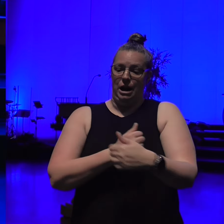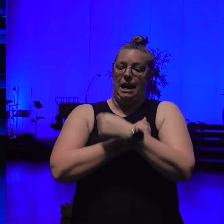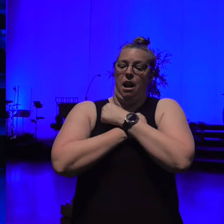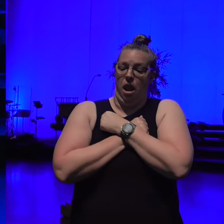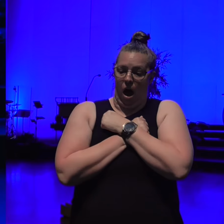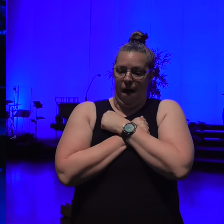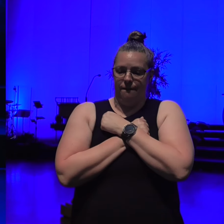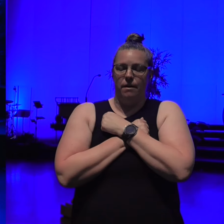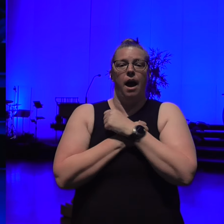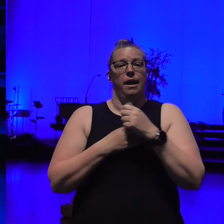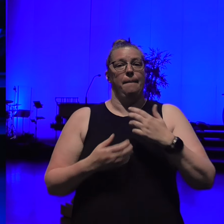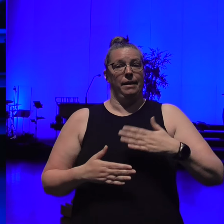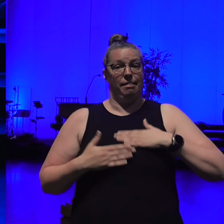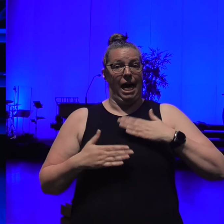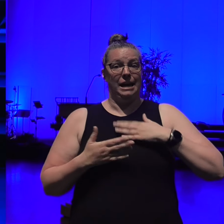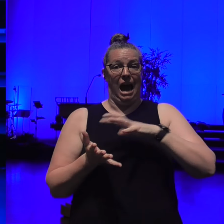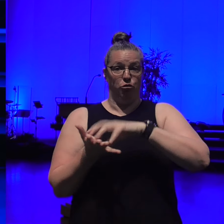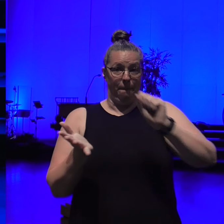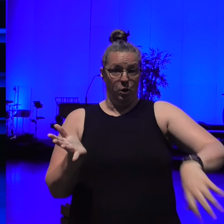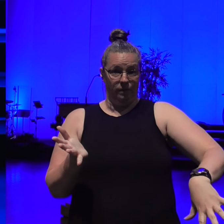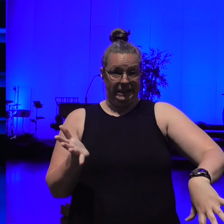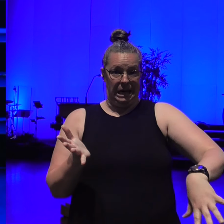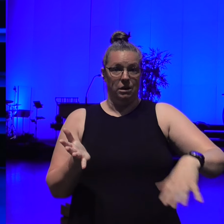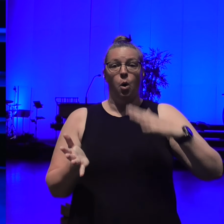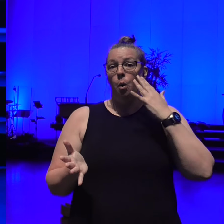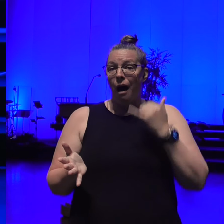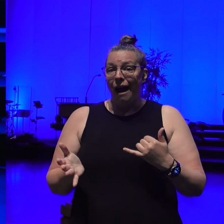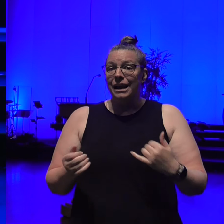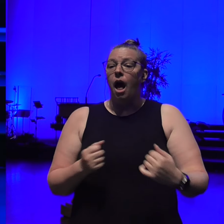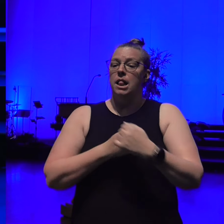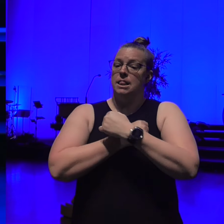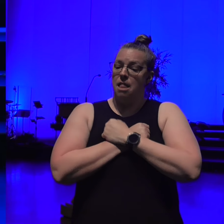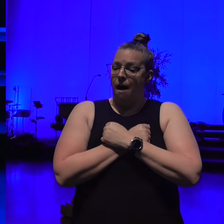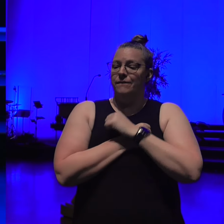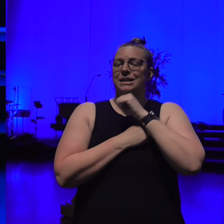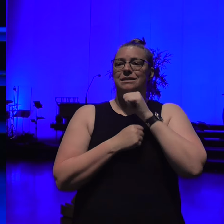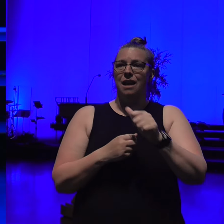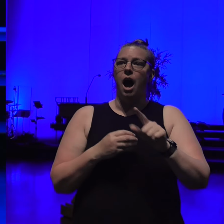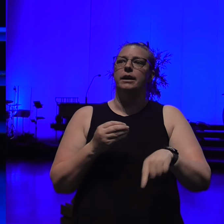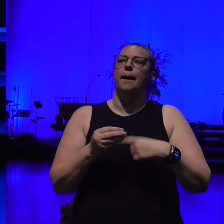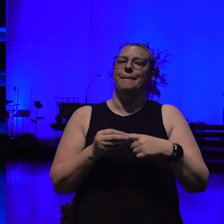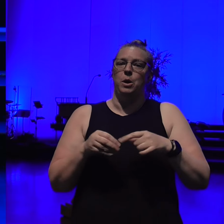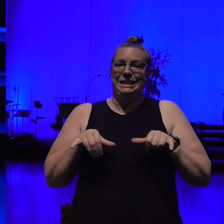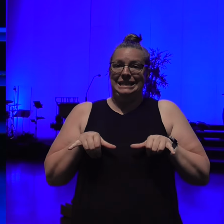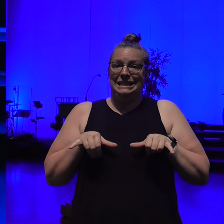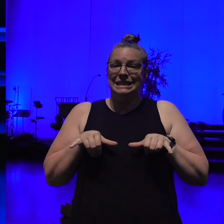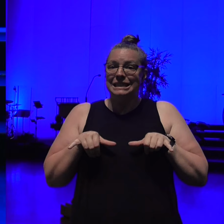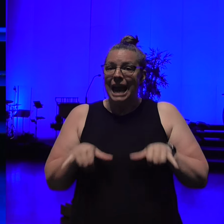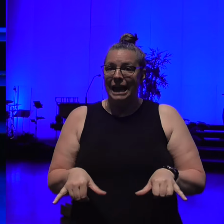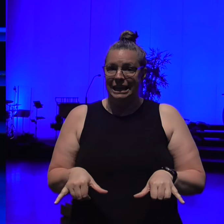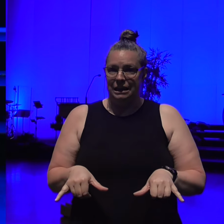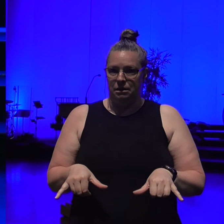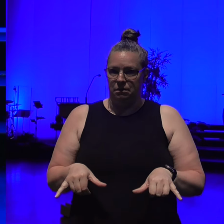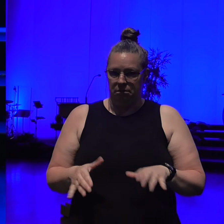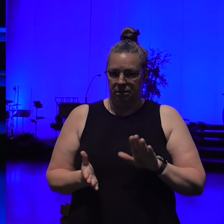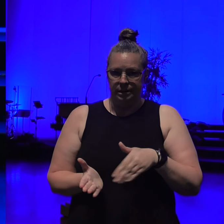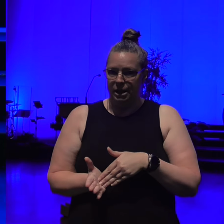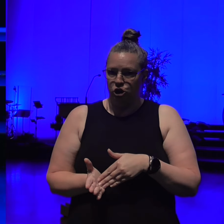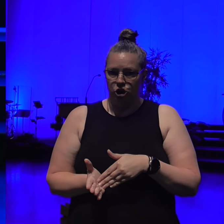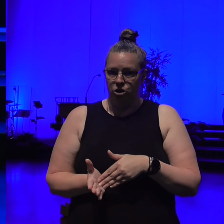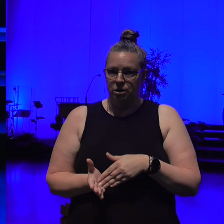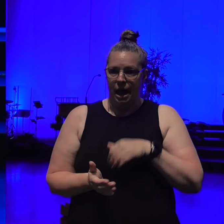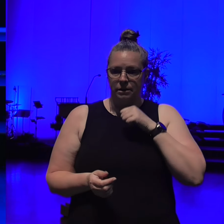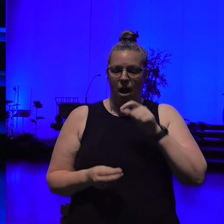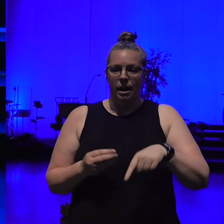y eliminado porque el amor no se trata de permanecer centrado No se trata de cuánto tiempo permanezcas centrado